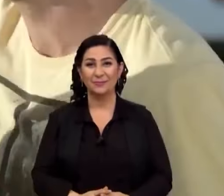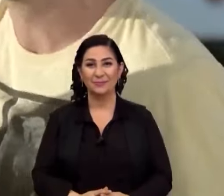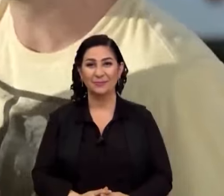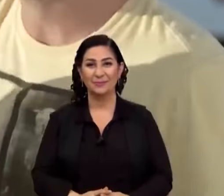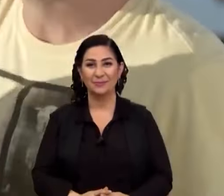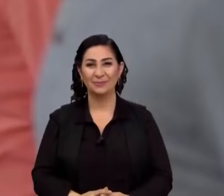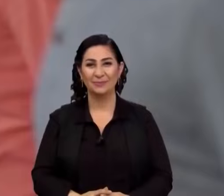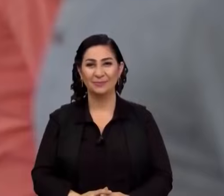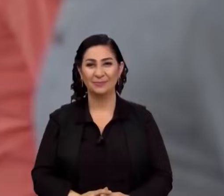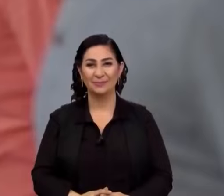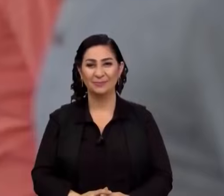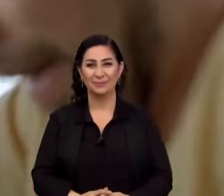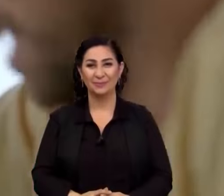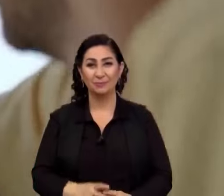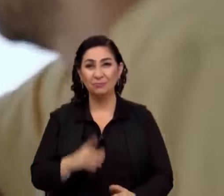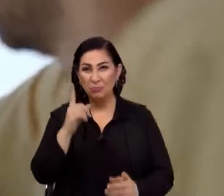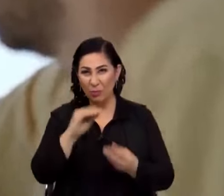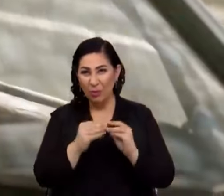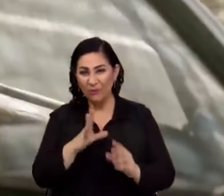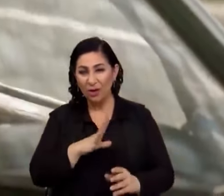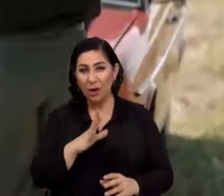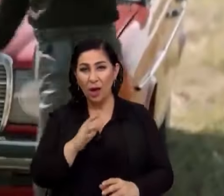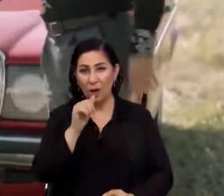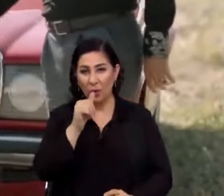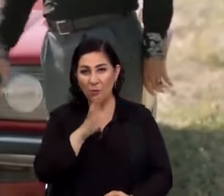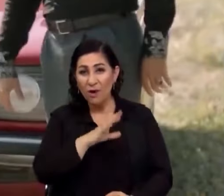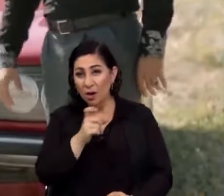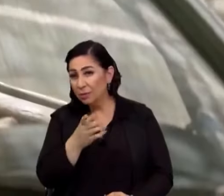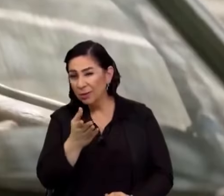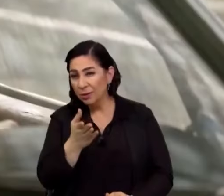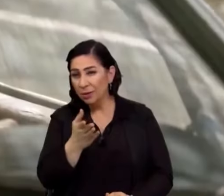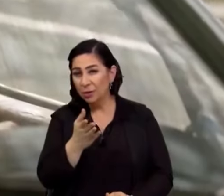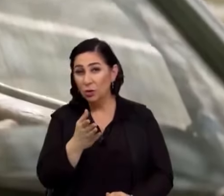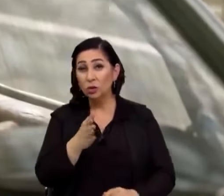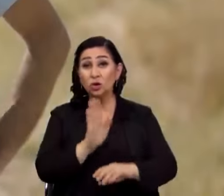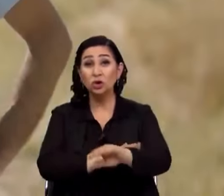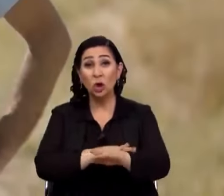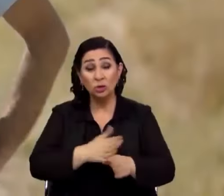taraftan evat mı var alkol mü var Yeter lan sol şeritten Yardırıyorum 20'li